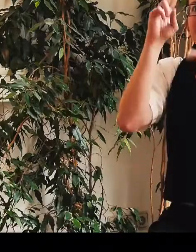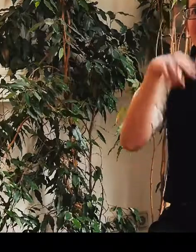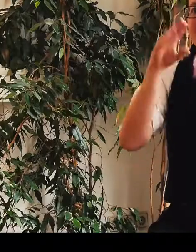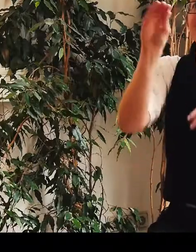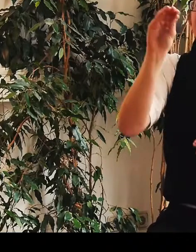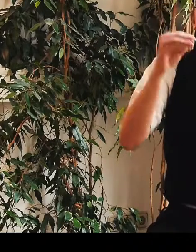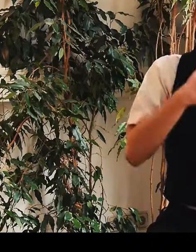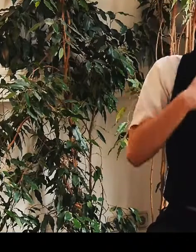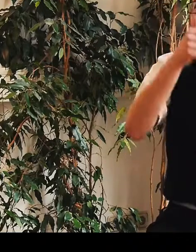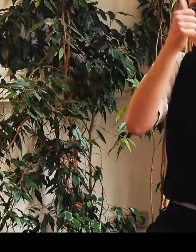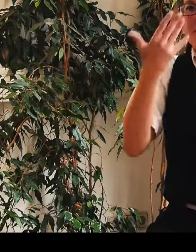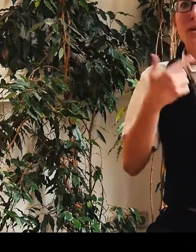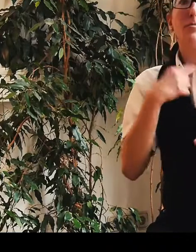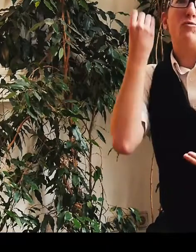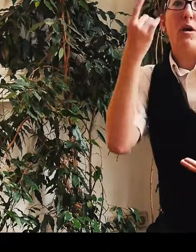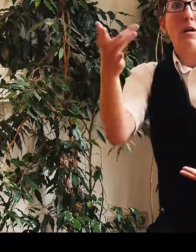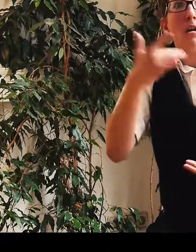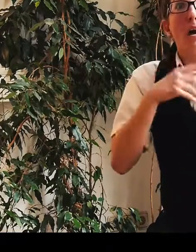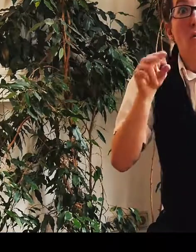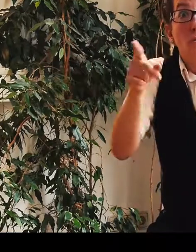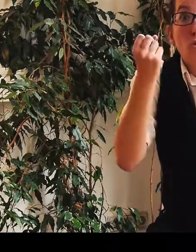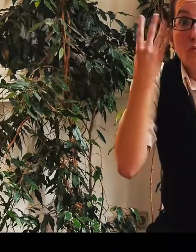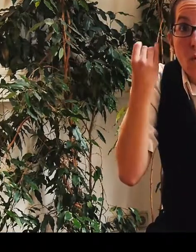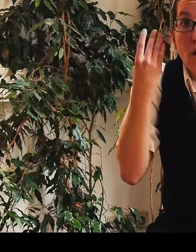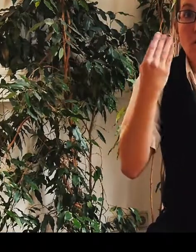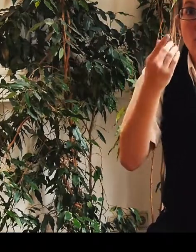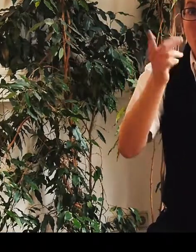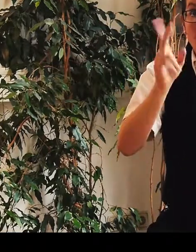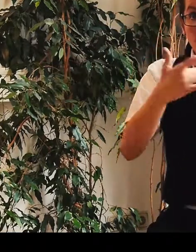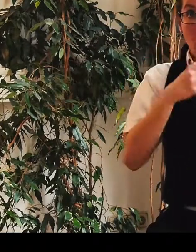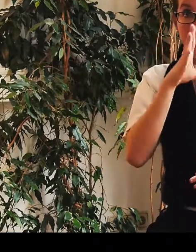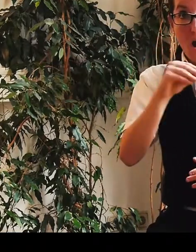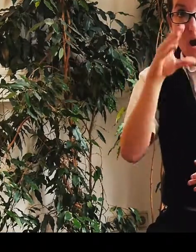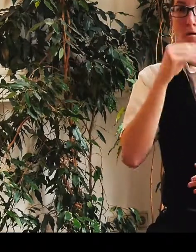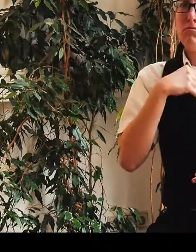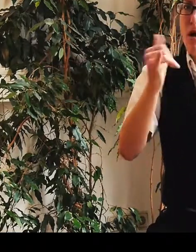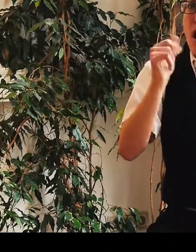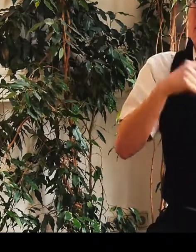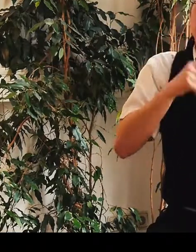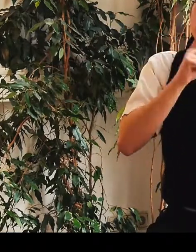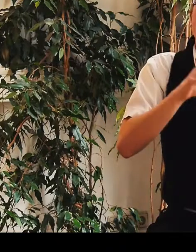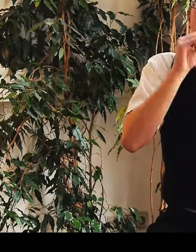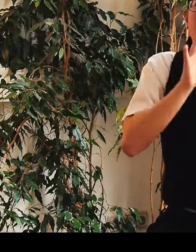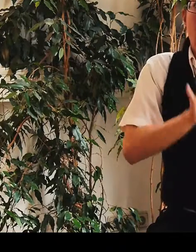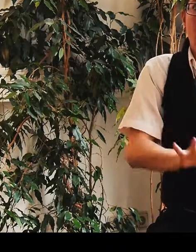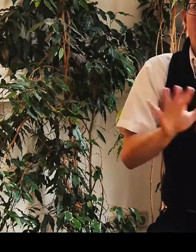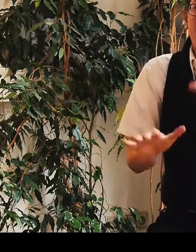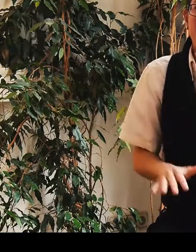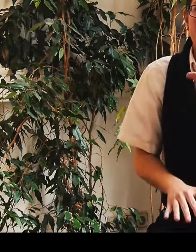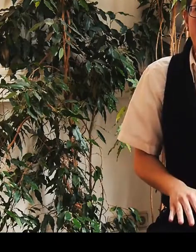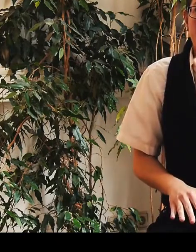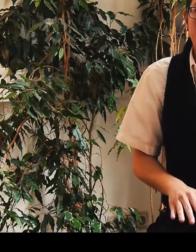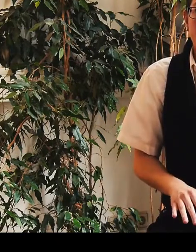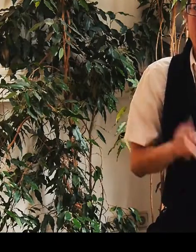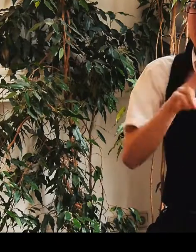Beim unserem Kennen lernen habe ich mich vorgestellt und informiert, dass ich schwerhörig bin. Sie war erstaunt und fragte nach, ach so, du bist schwerhörig, du kannst also von den Lippen lesen.